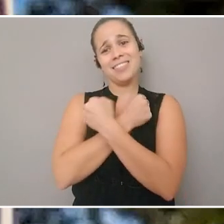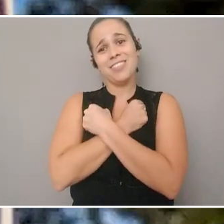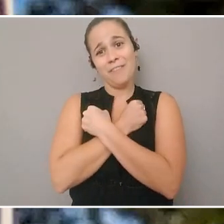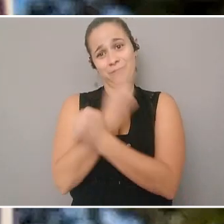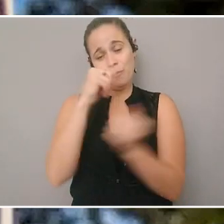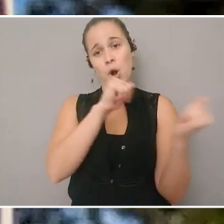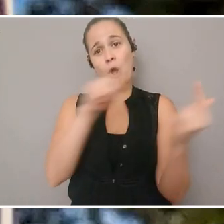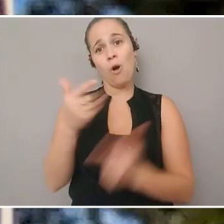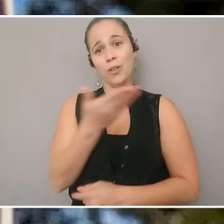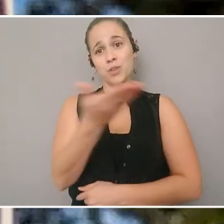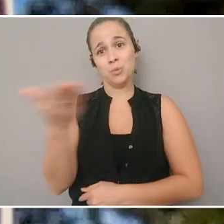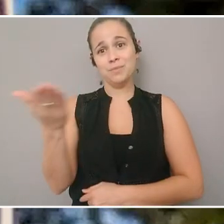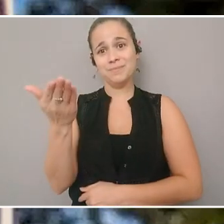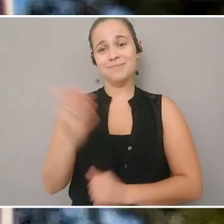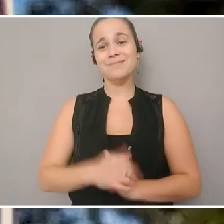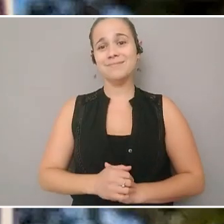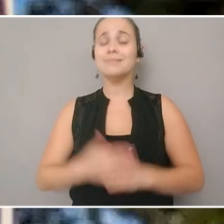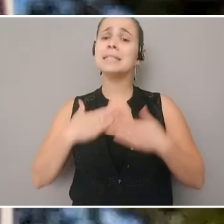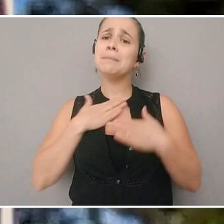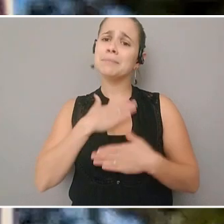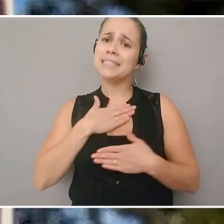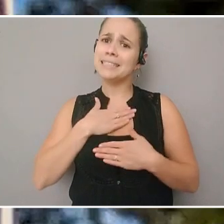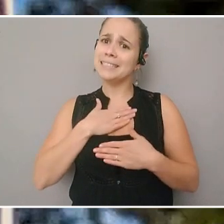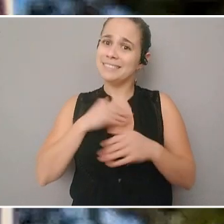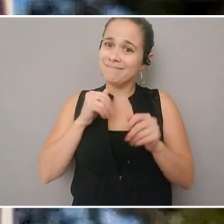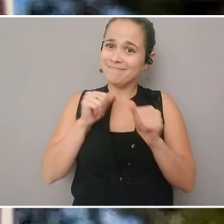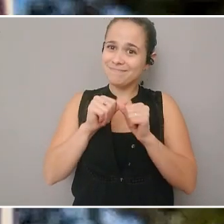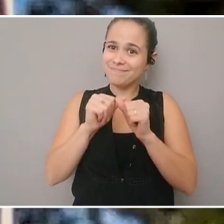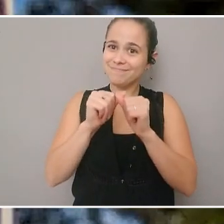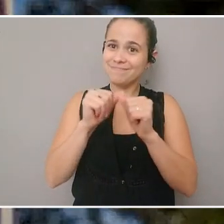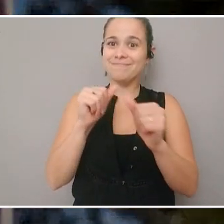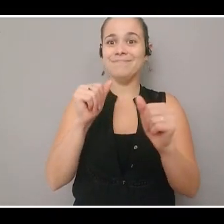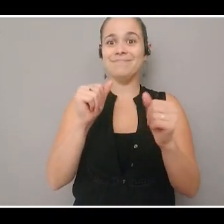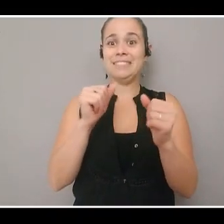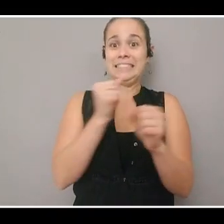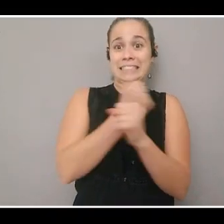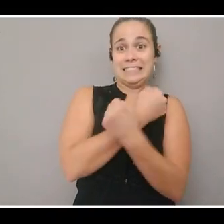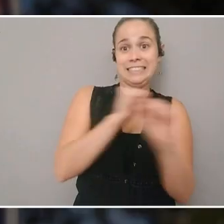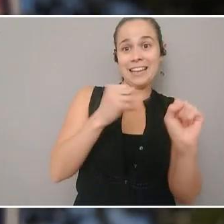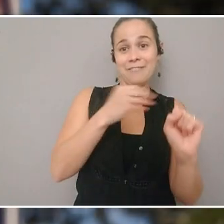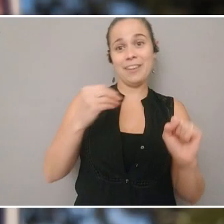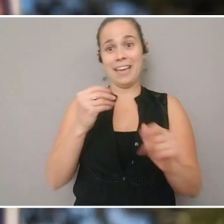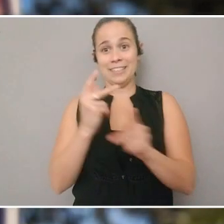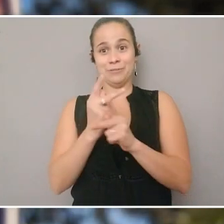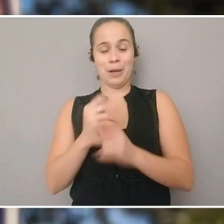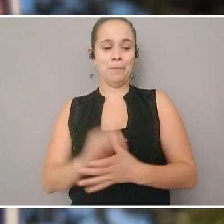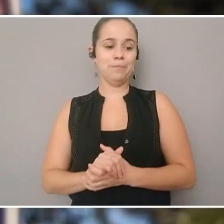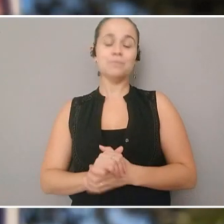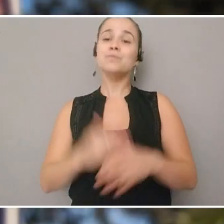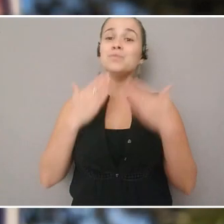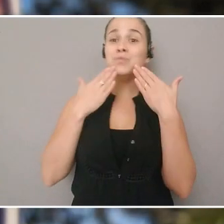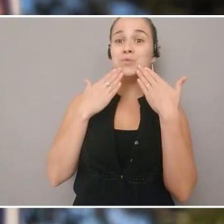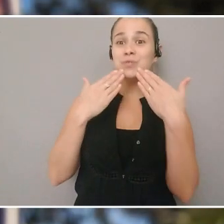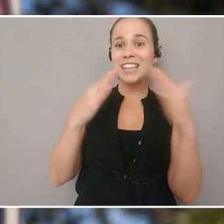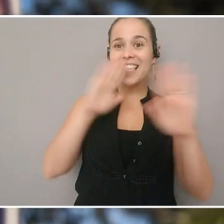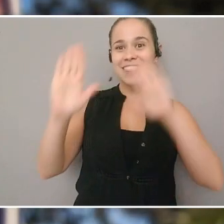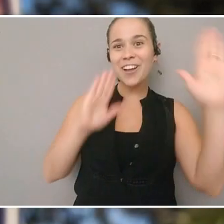todos ustedes. Por favor, estan bien y mantenerse a salvo.